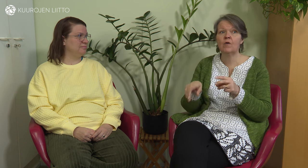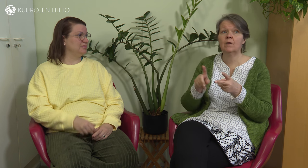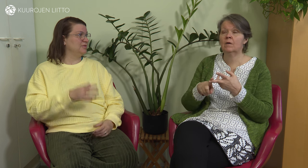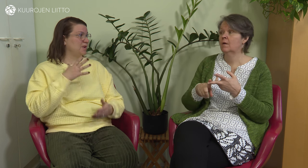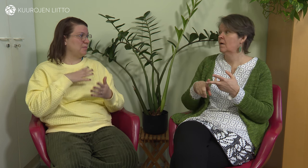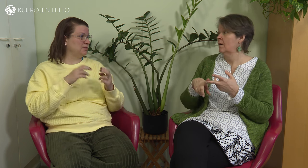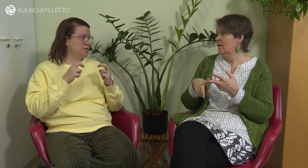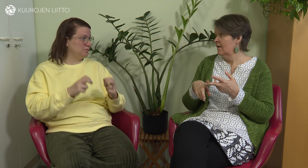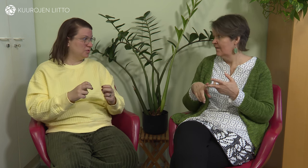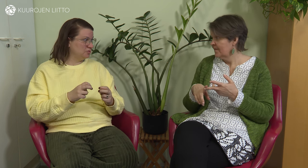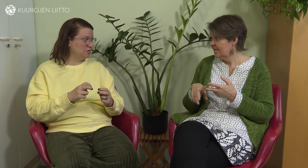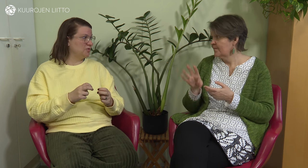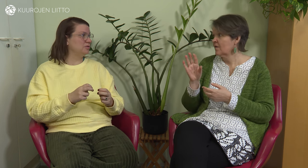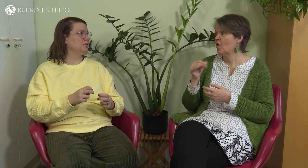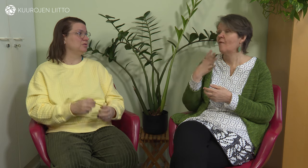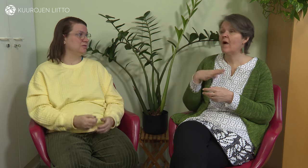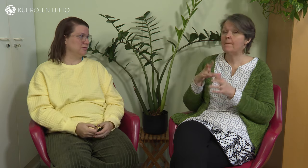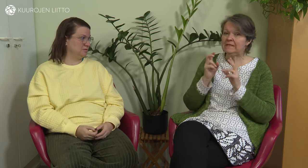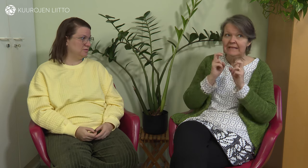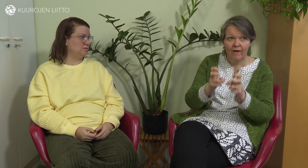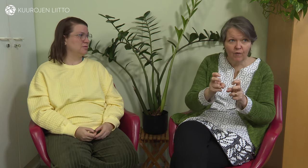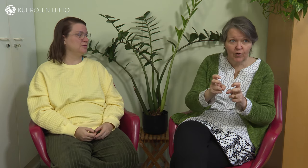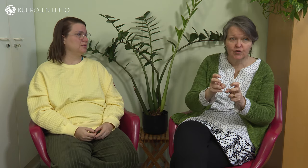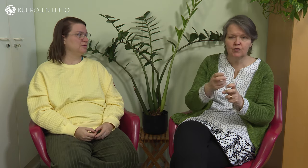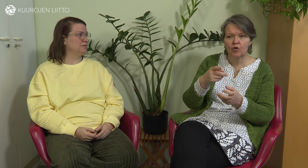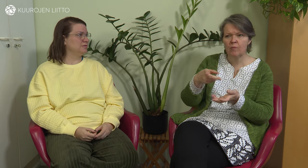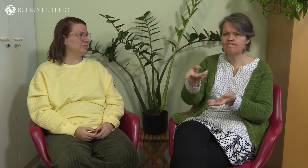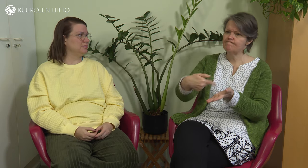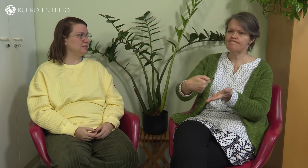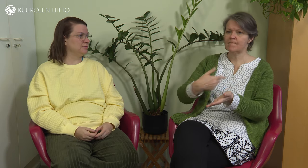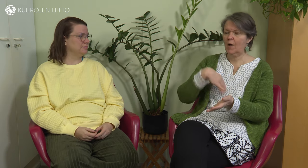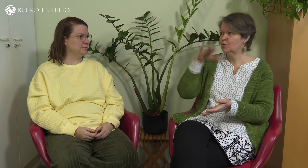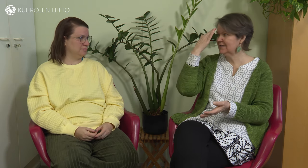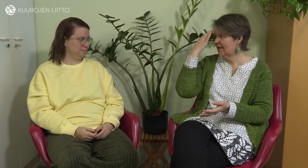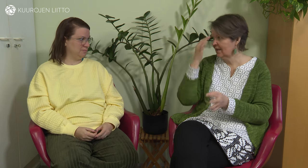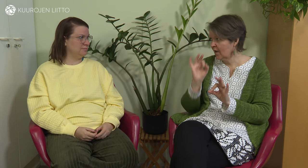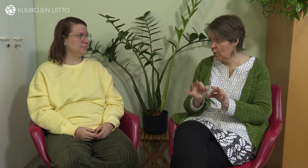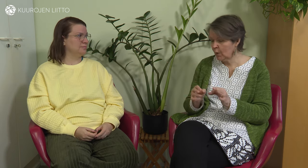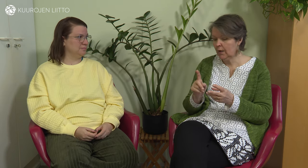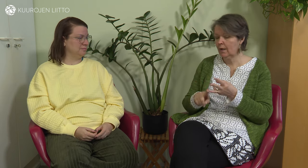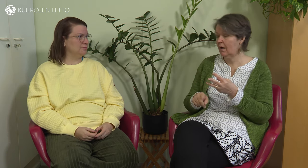Myös vammaisneuvosto. - Aivan, vammaisneuvosto vaati kaupungilta selontekoa.